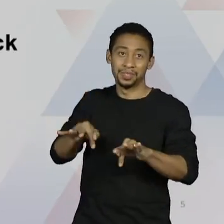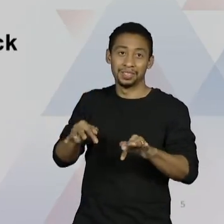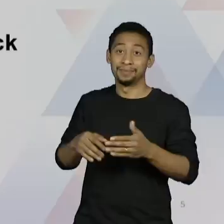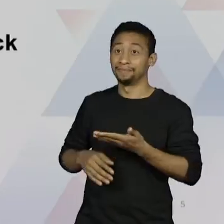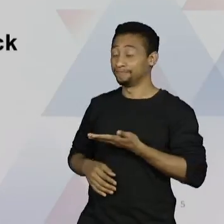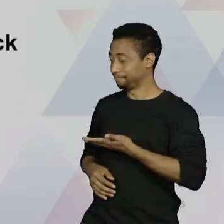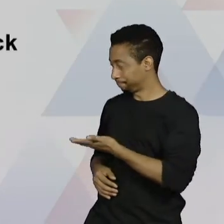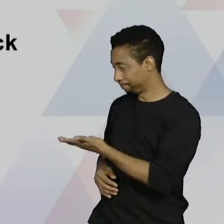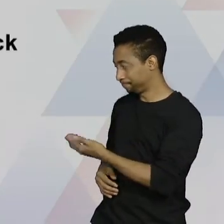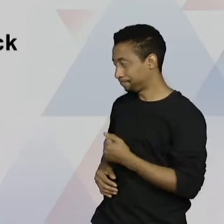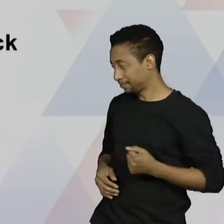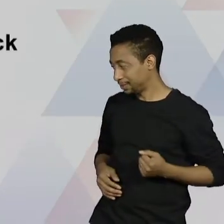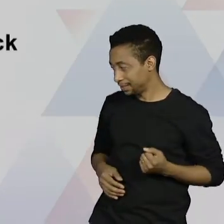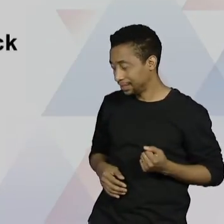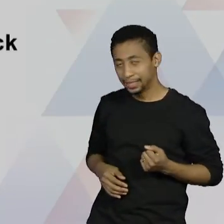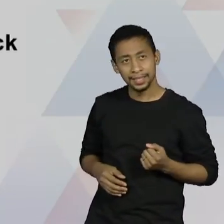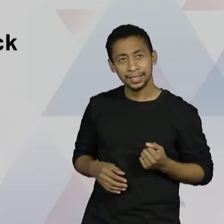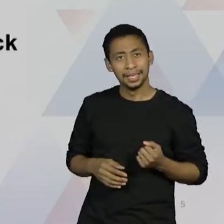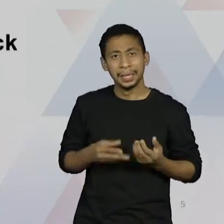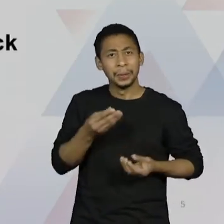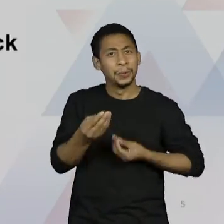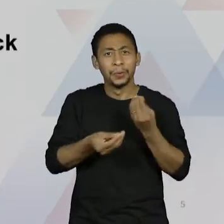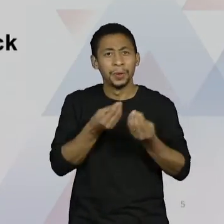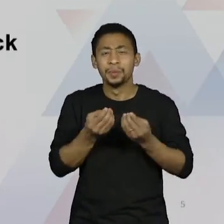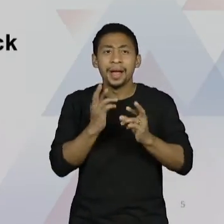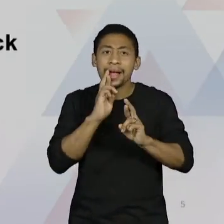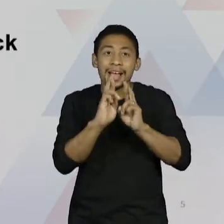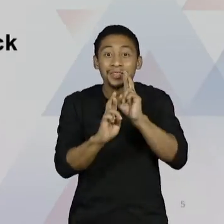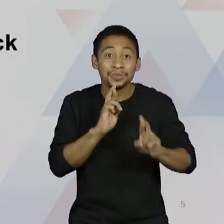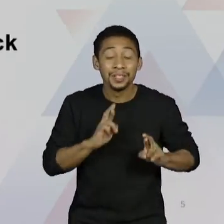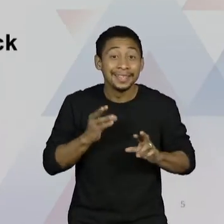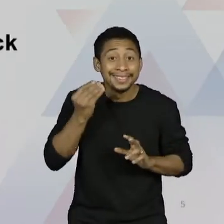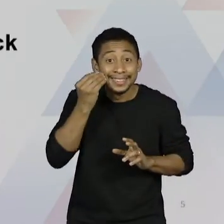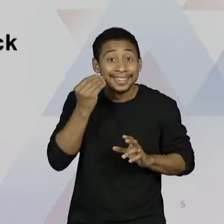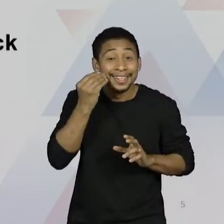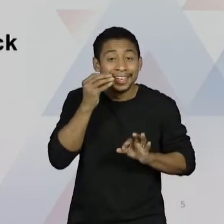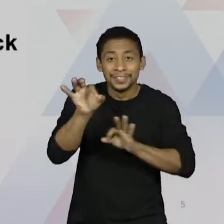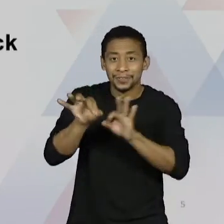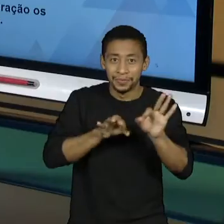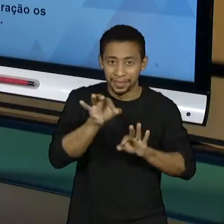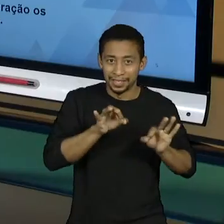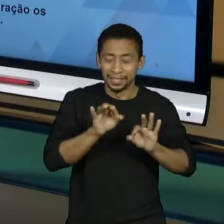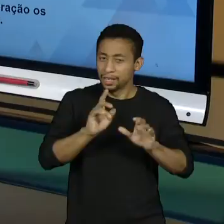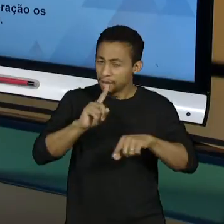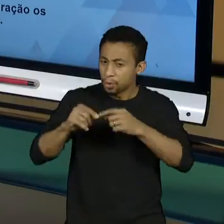"COMO FORAM LEVADOS EM CONSIDERAÇÃO OS RESULTADOS DOS TESTES REALIZADOS". DEPOIS QUE FEZ A SUA SOLUÇÃO FINAL E REALIZOU OS TESTES,